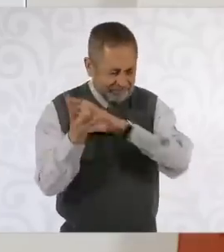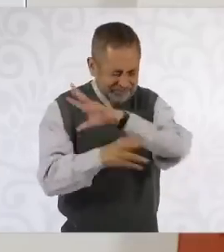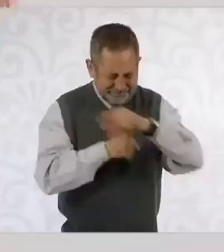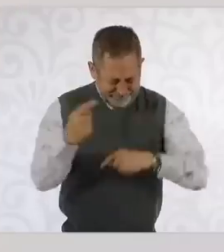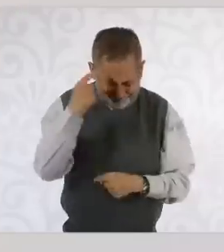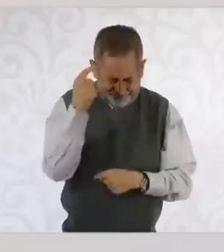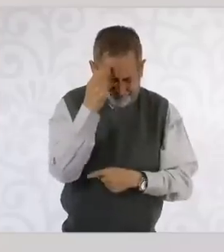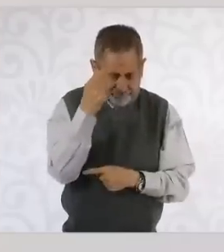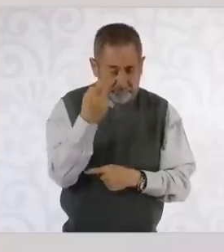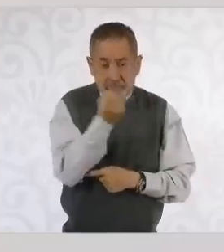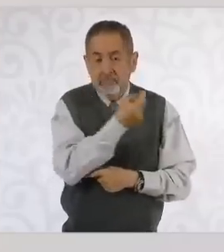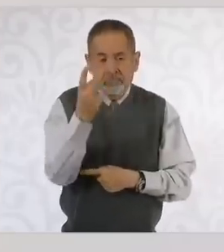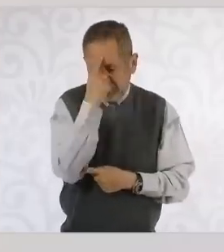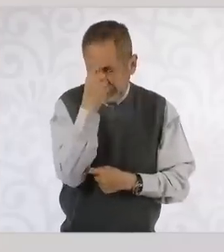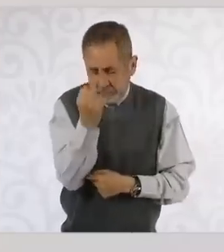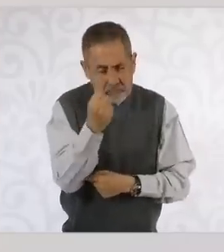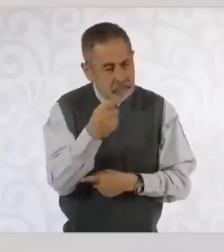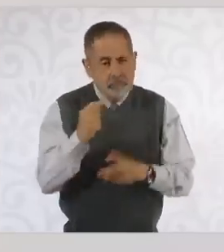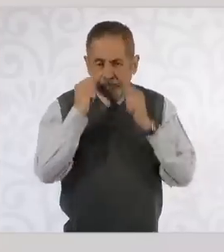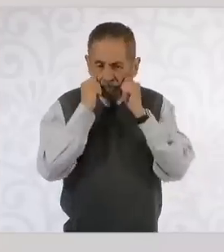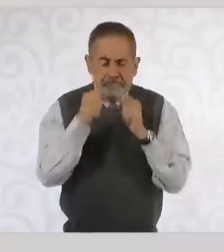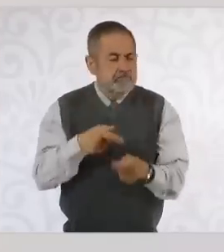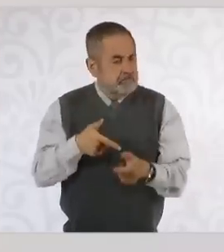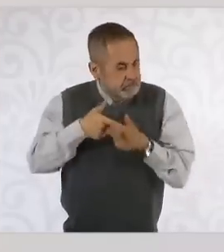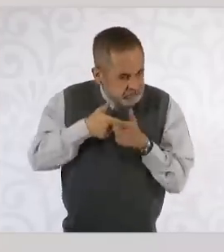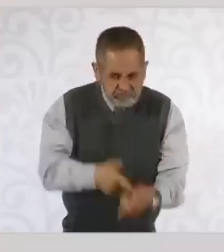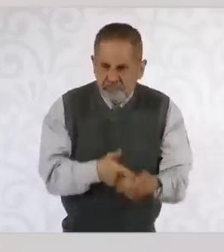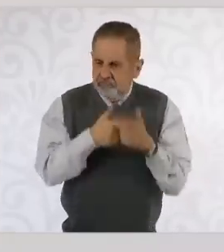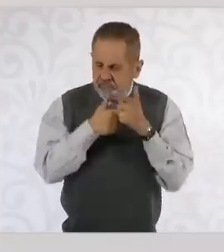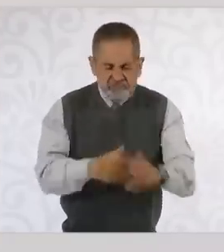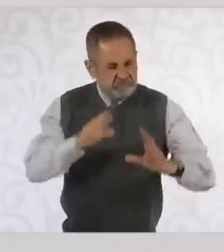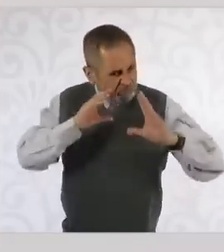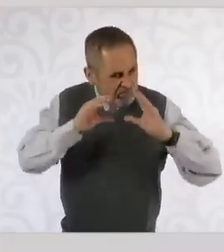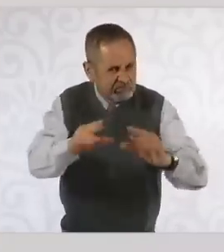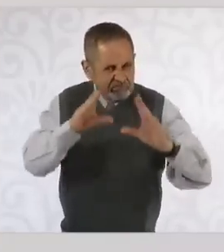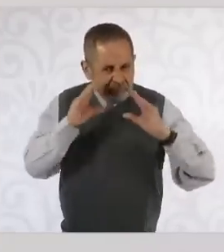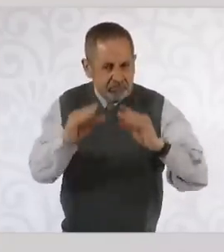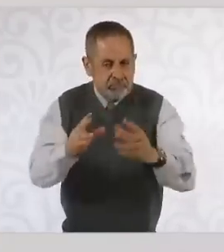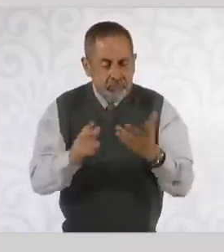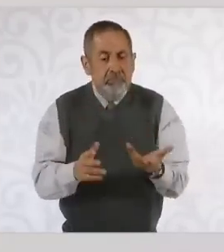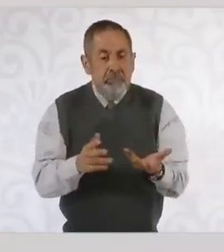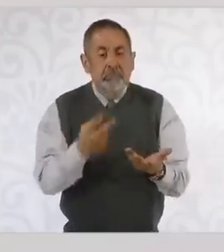Aunque hay que seguir insistiendo entonces por eso a la hora que se va a denunciar a